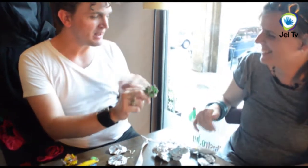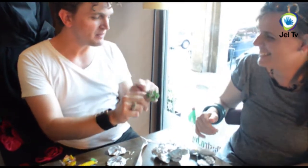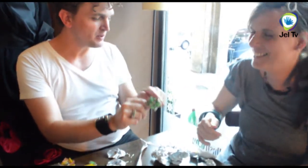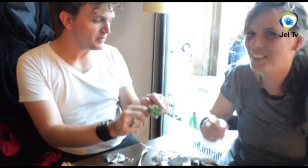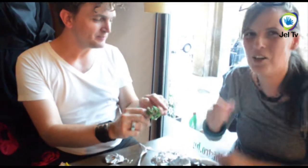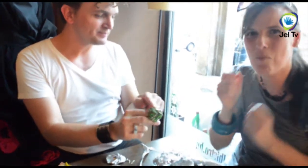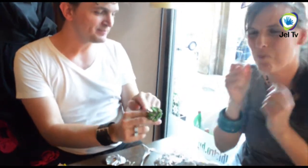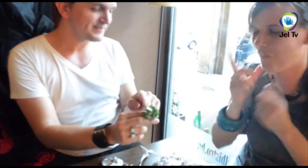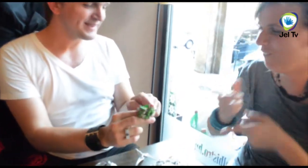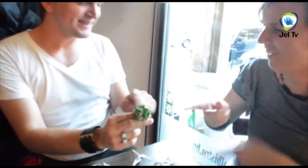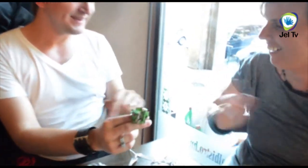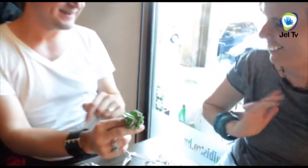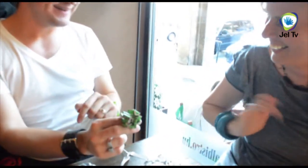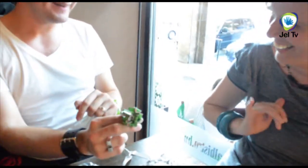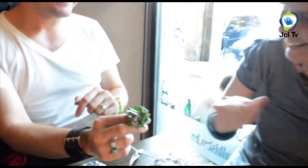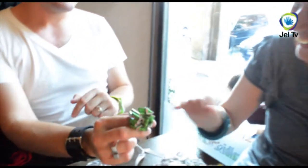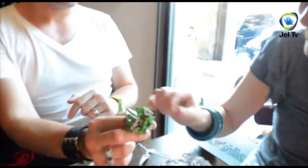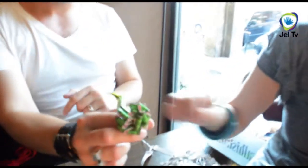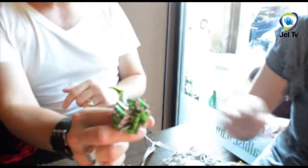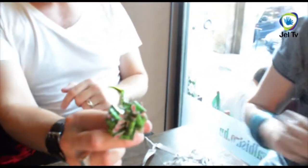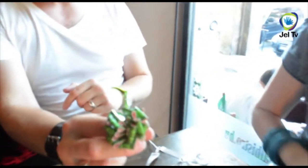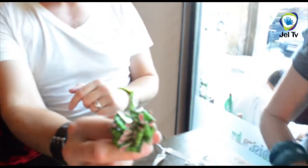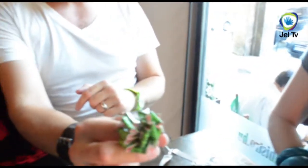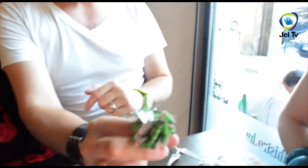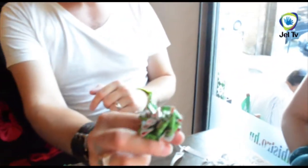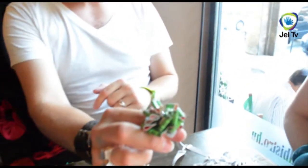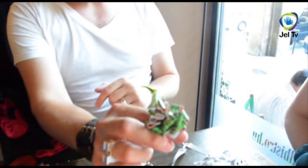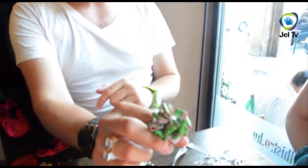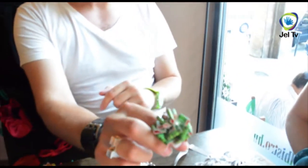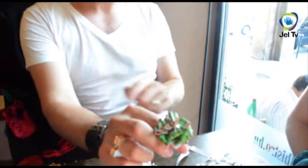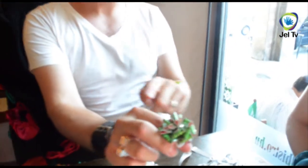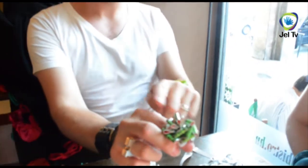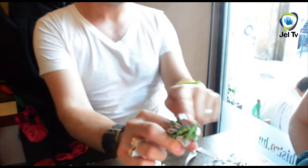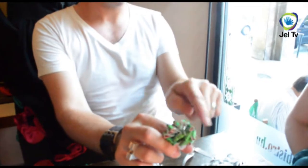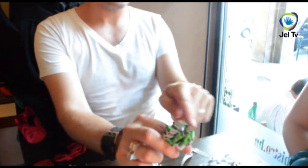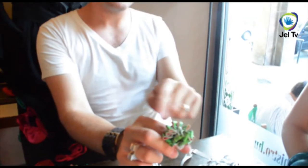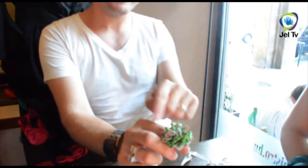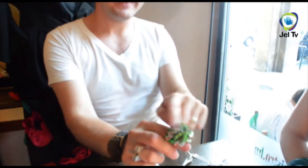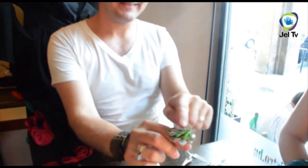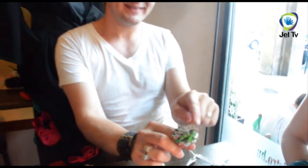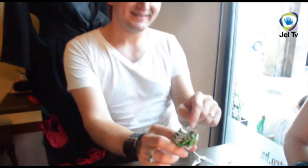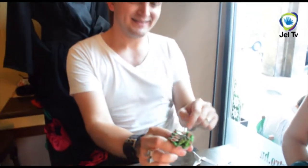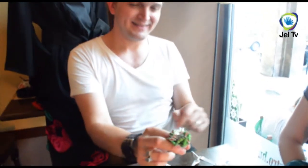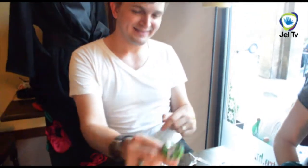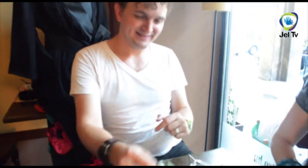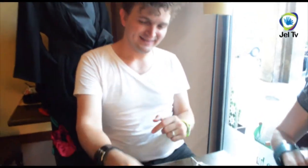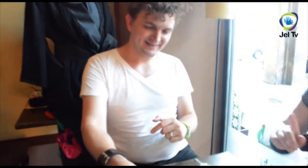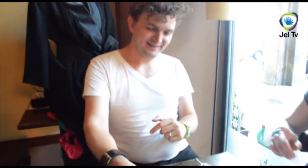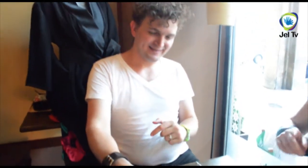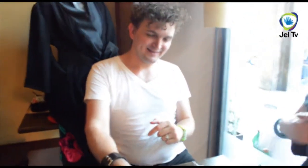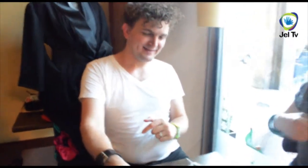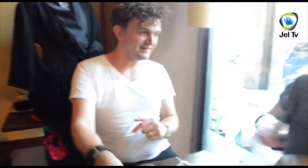Jópofa!